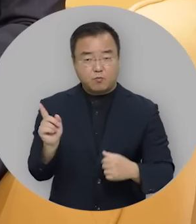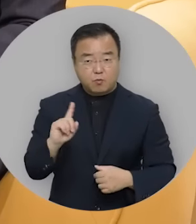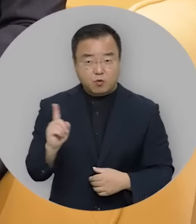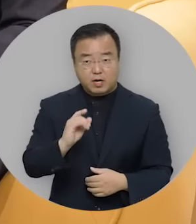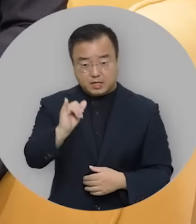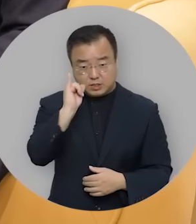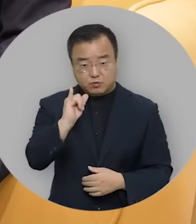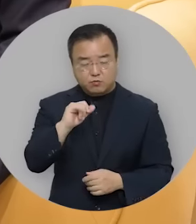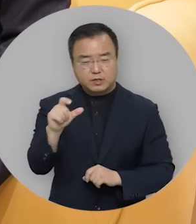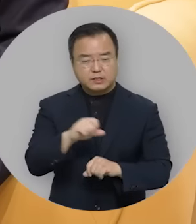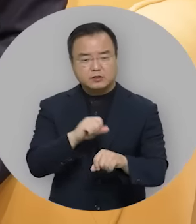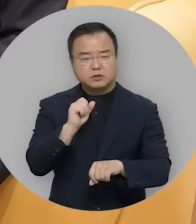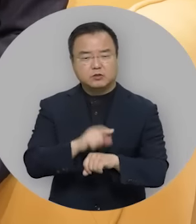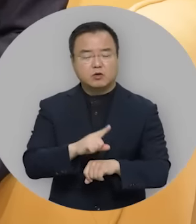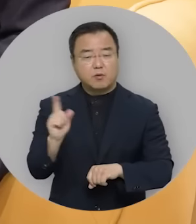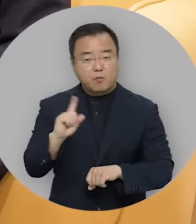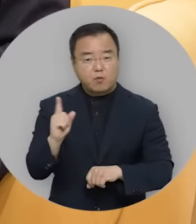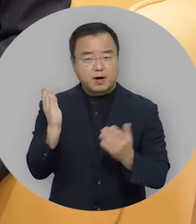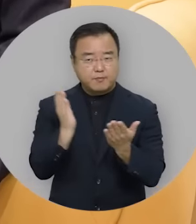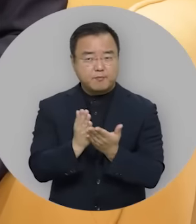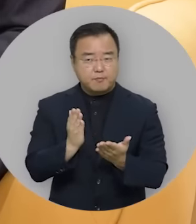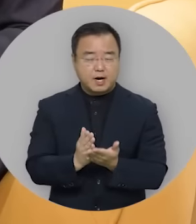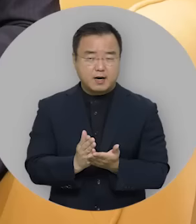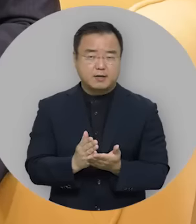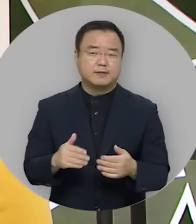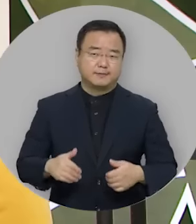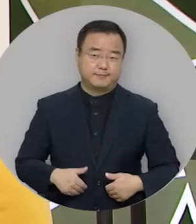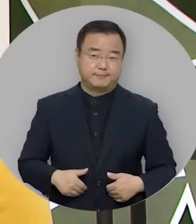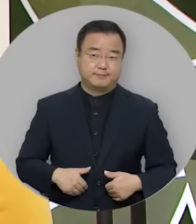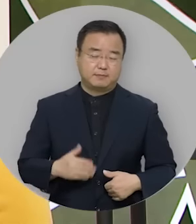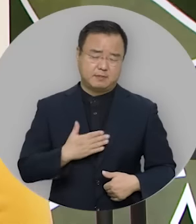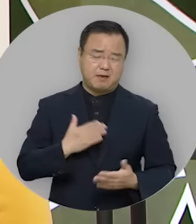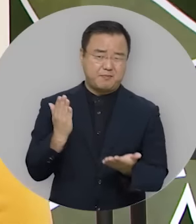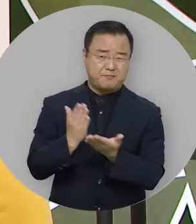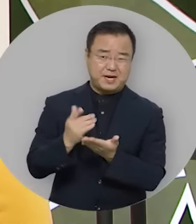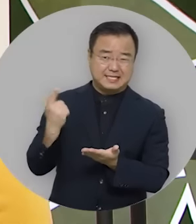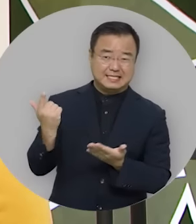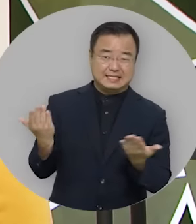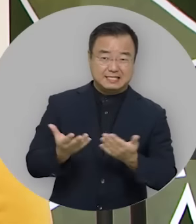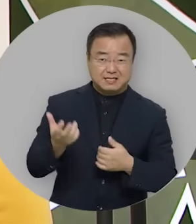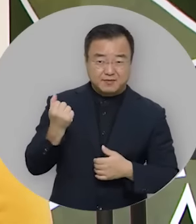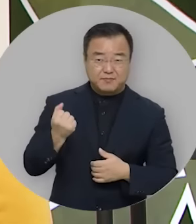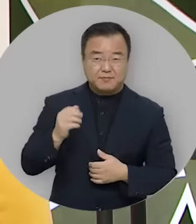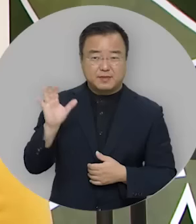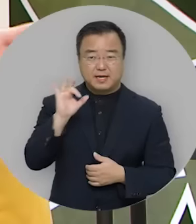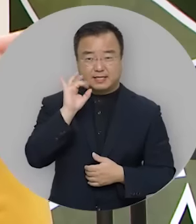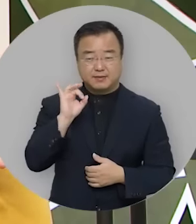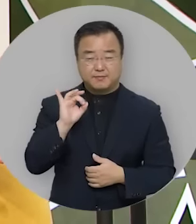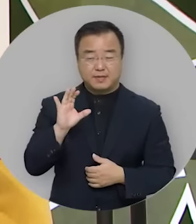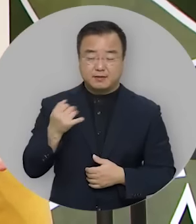어떤 특성이 있느냐에 따라서 거기에 맞춰줘야 하거든요. 자기한테 안 맞는 직업을 가질 수는 없잖아요. 그래서 은혜 같은 경우에